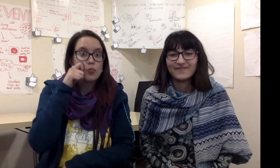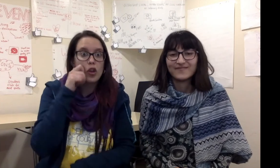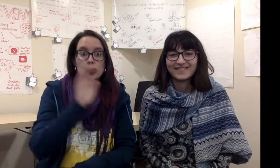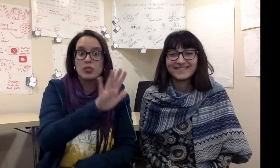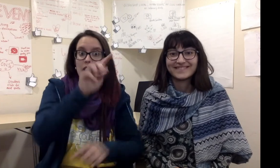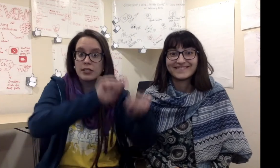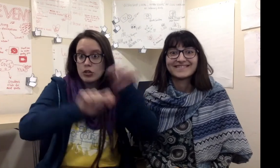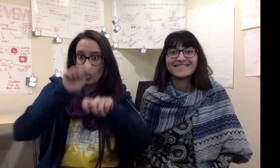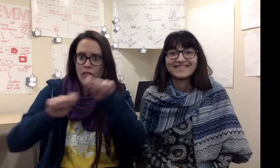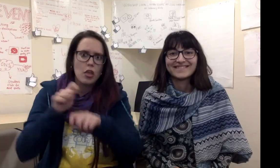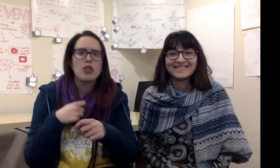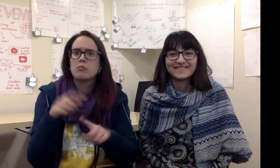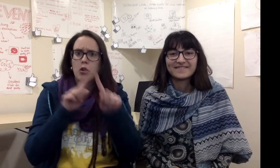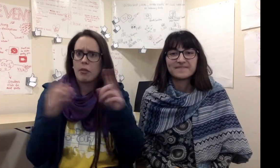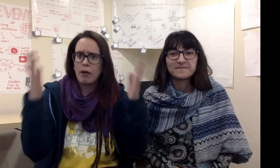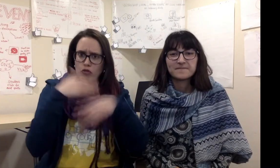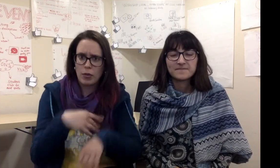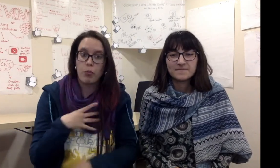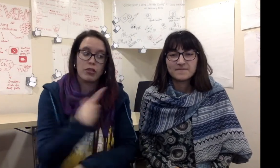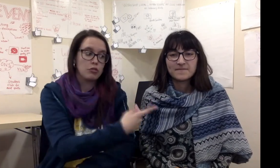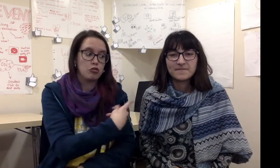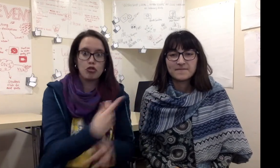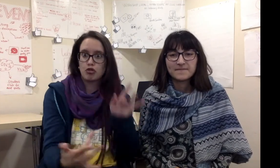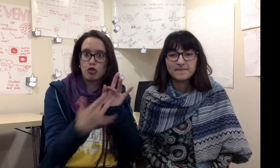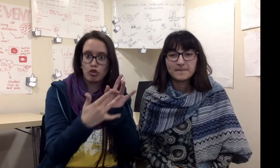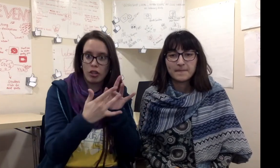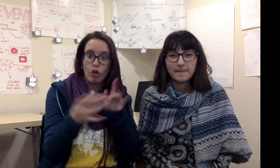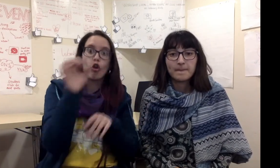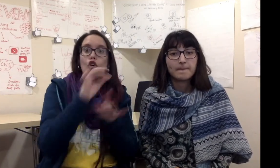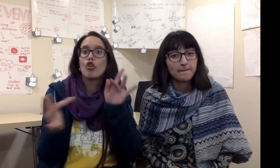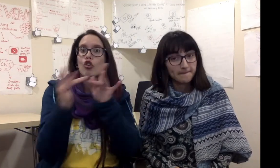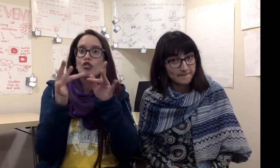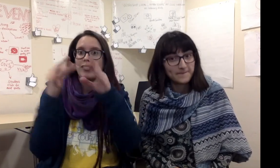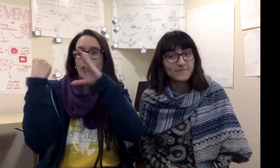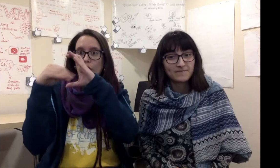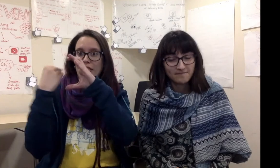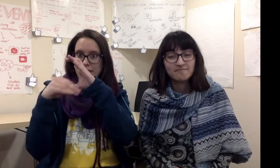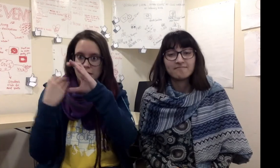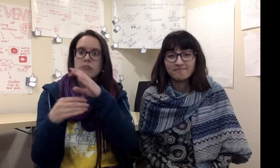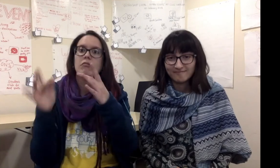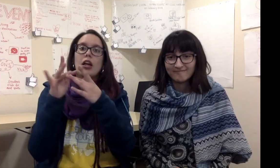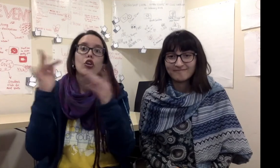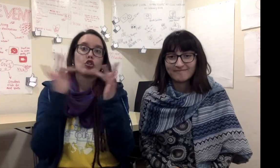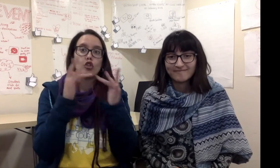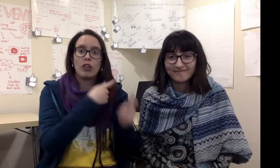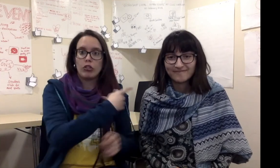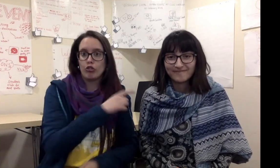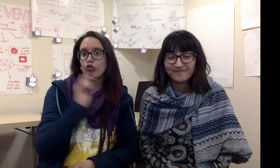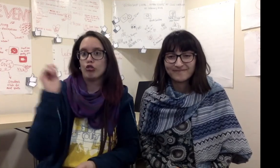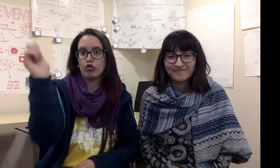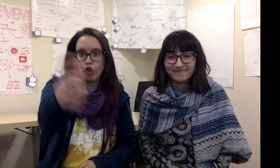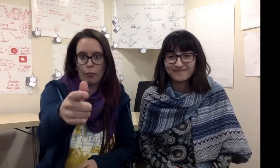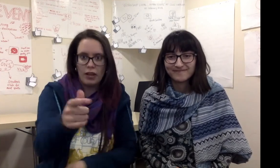sobre Derechos Humanos, podéis contactar con nosotras a través de la CJS-CNSE.